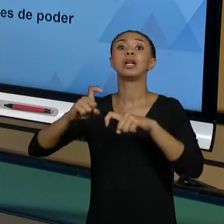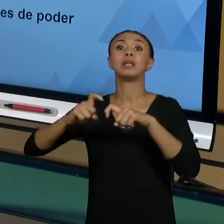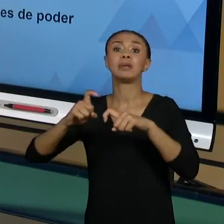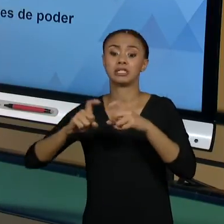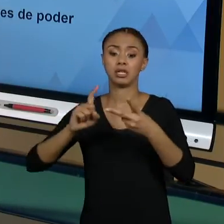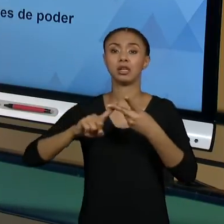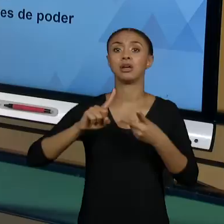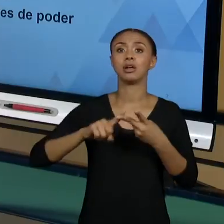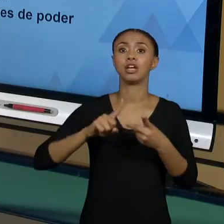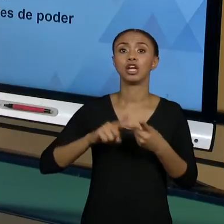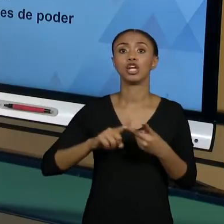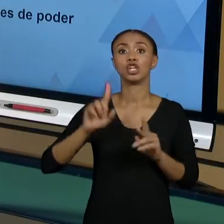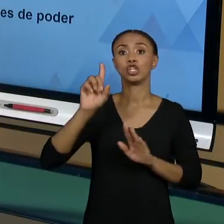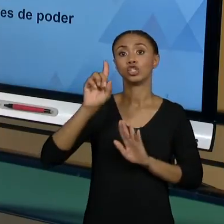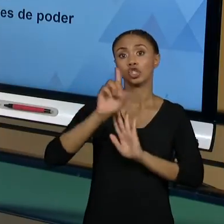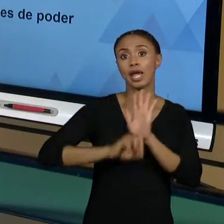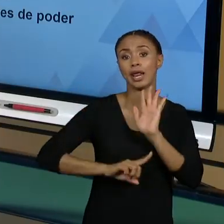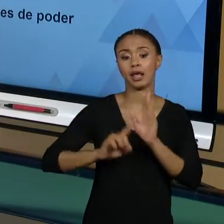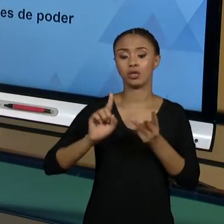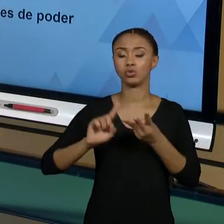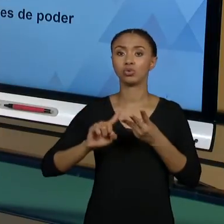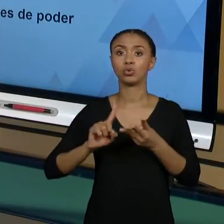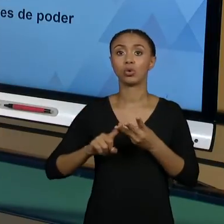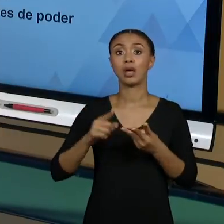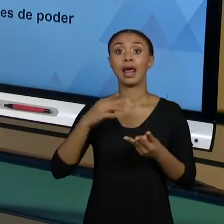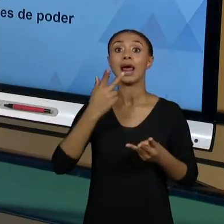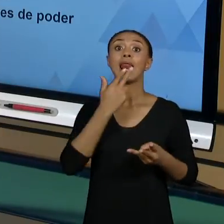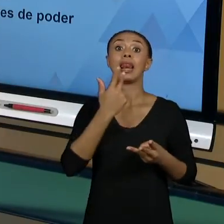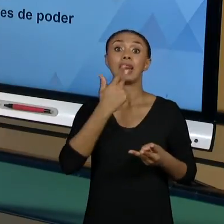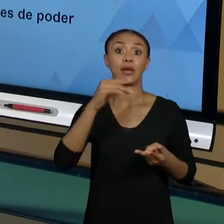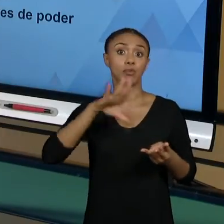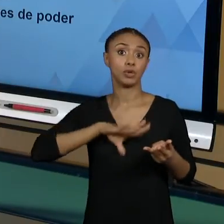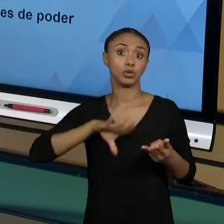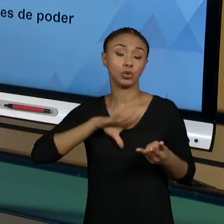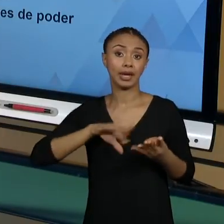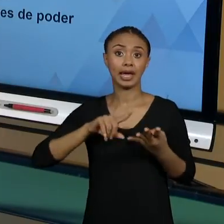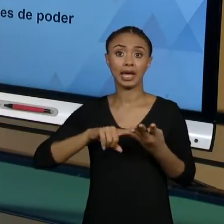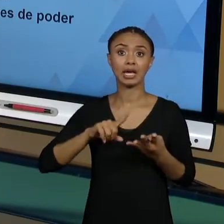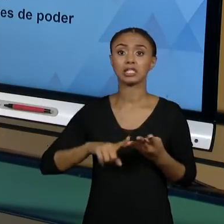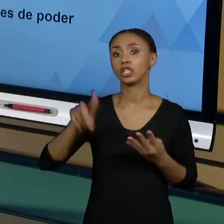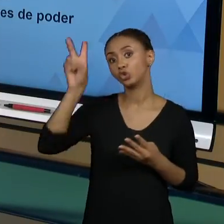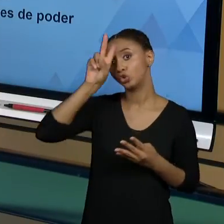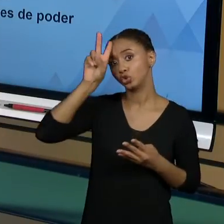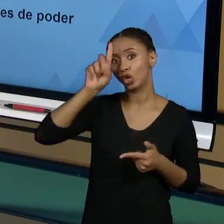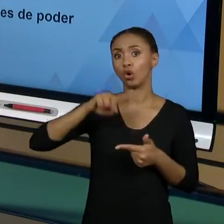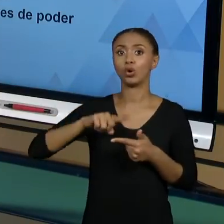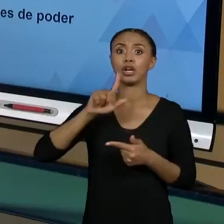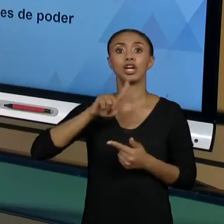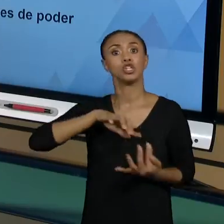AS CIÊNCIAS SOCIAIS, SOBRE A HISTÓRIA, GEOGRAFIA, ARTES, ETC., QUE VÃO TORNANDO AQUELAS EXPLICAÇÕES